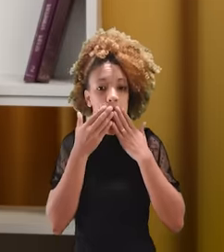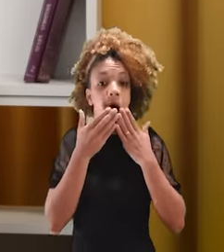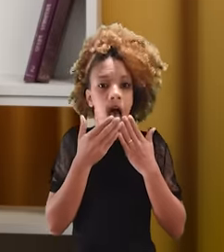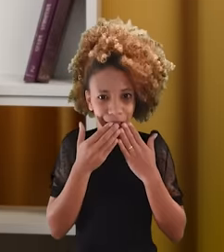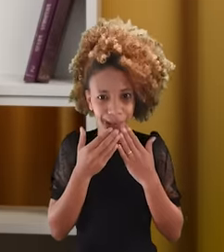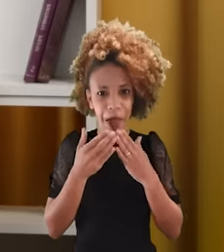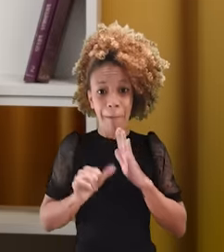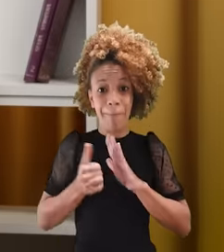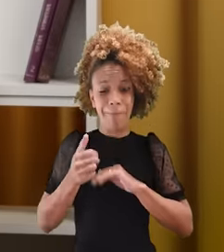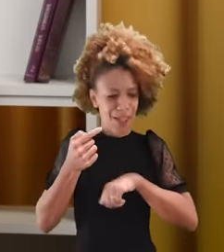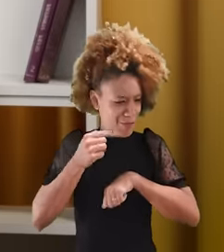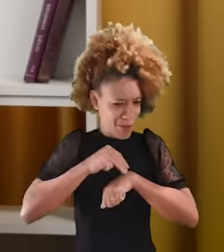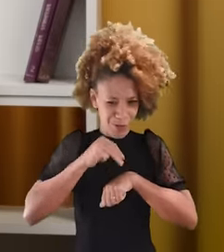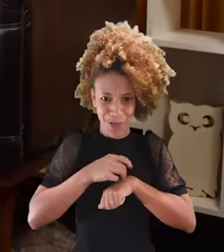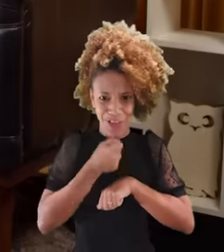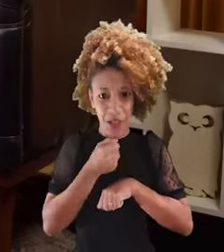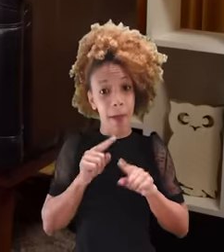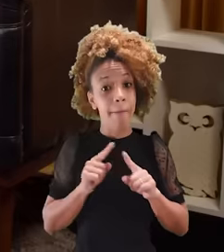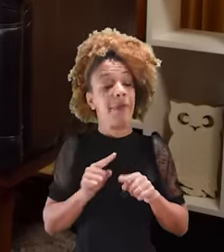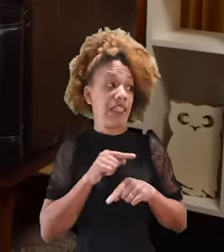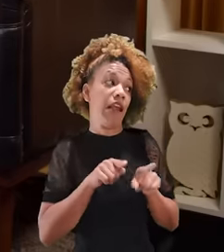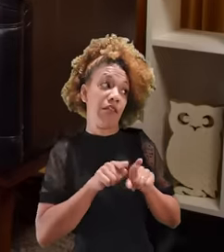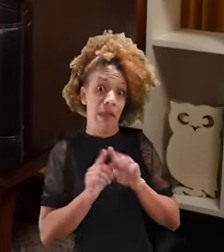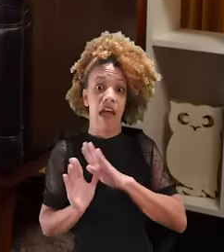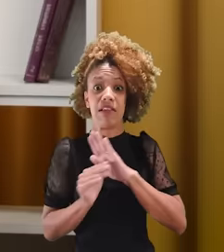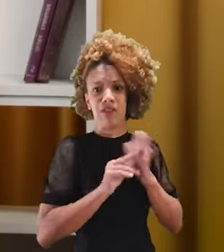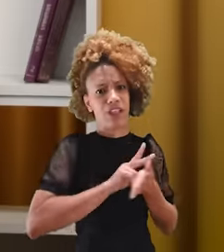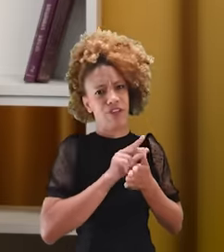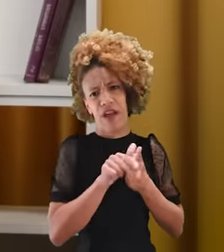ela tem além de assaltos que ela também foi muito assaltado e a gente vai falar de como é que é a